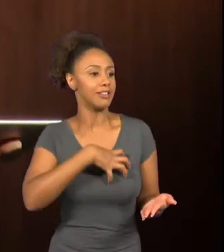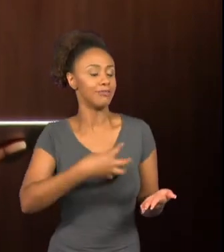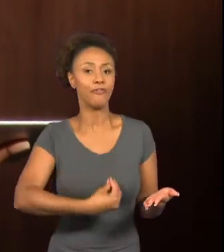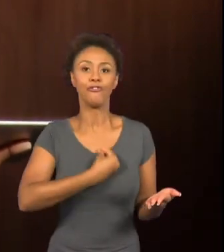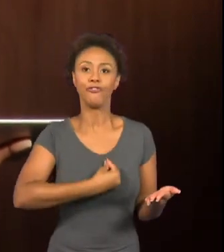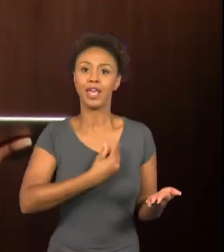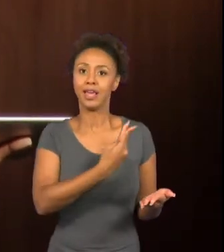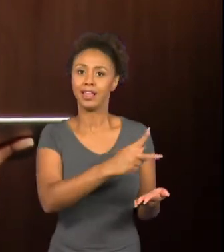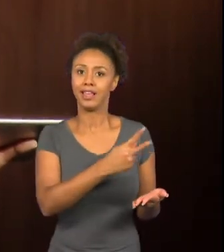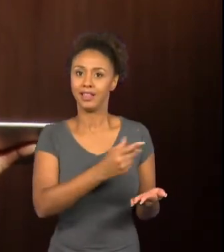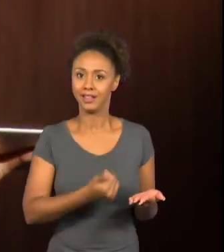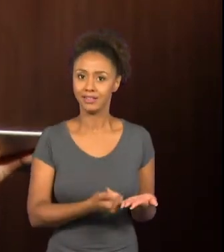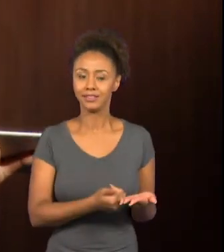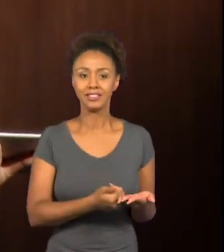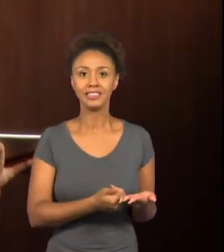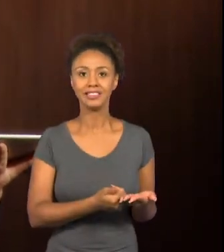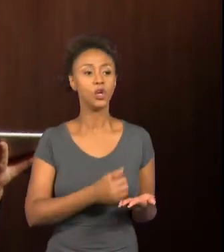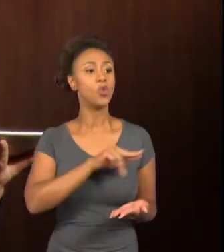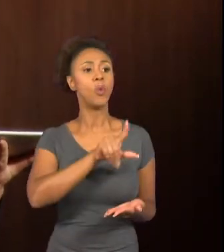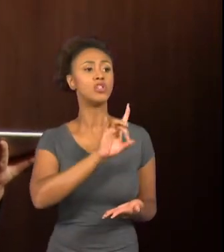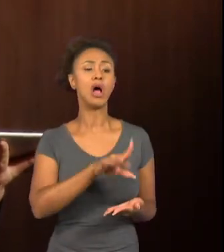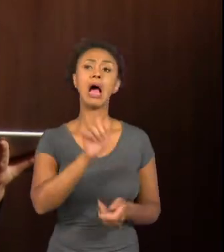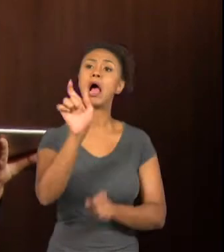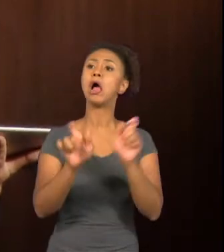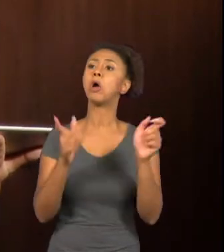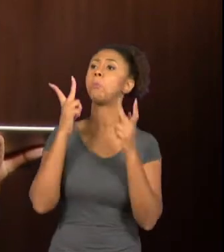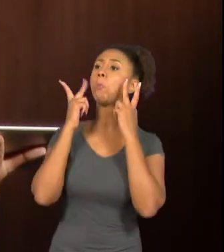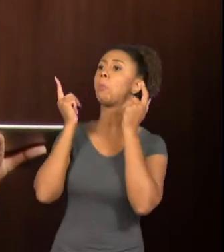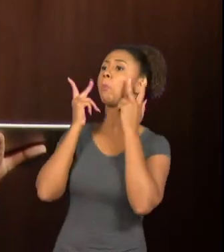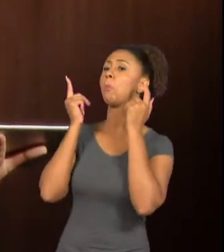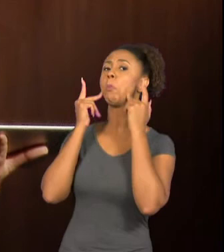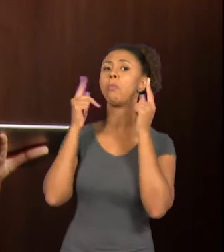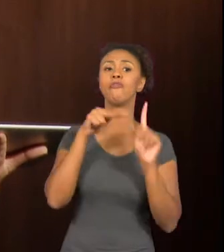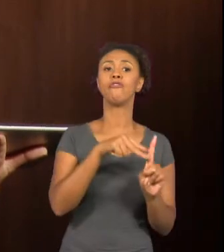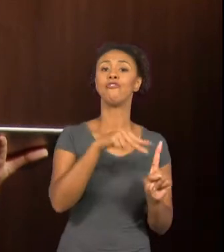NÃO SÓ COMO O RESTO DA SOCIEDADE ENXERGA, COMO